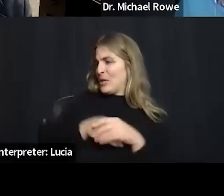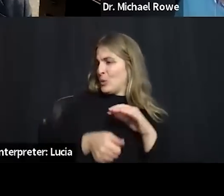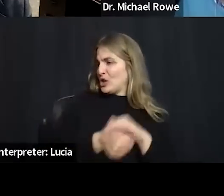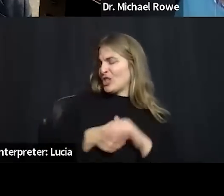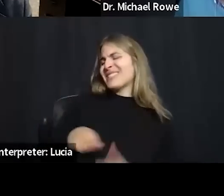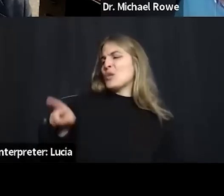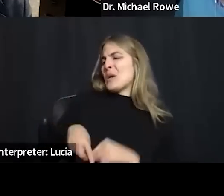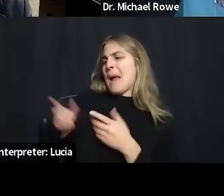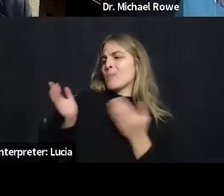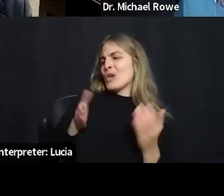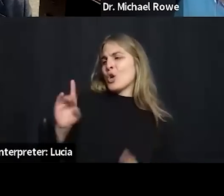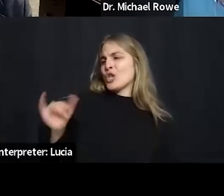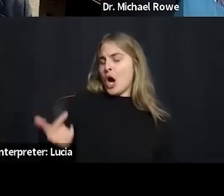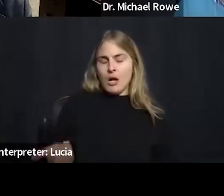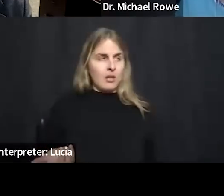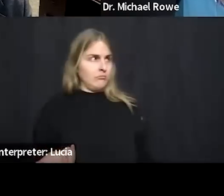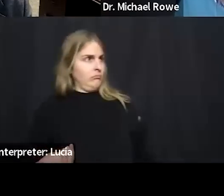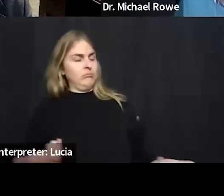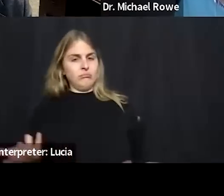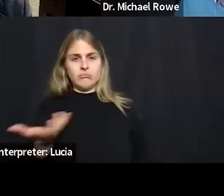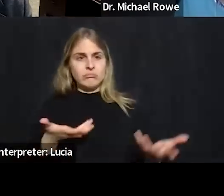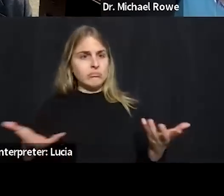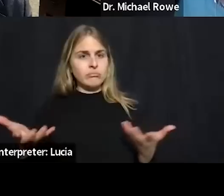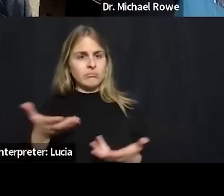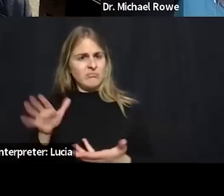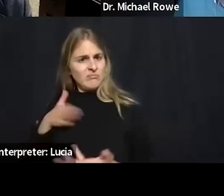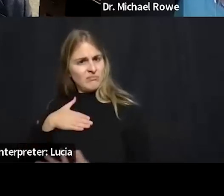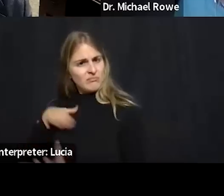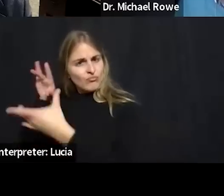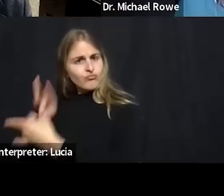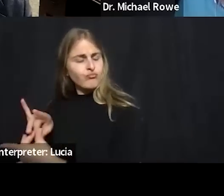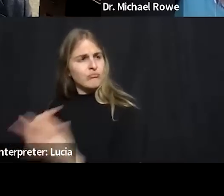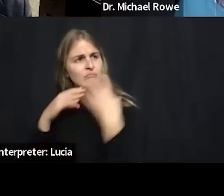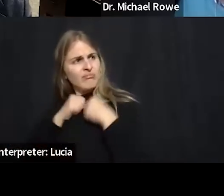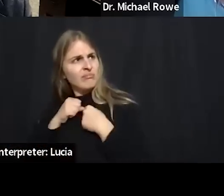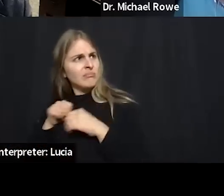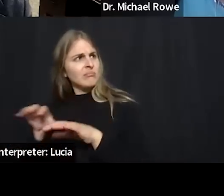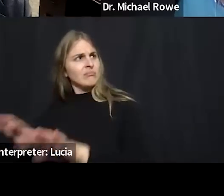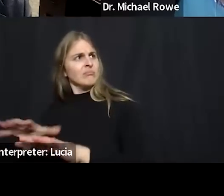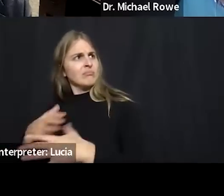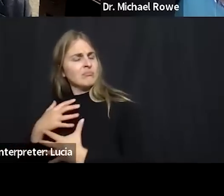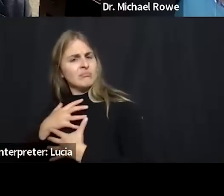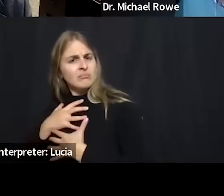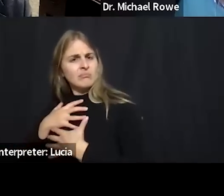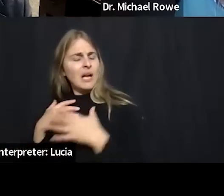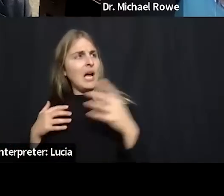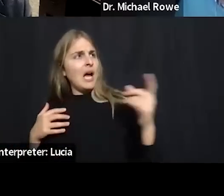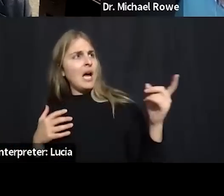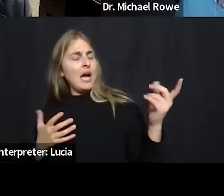o espacio de vivienda, es una gran fuente de conexión y remedio contra la soledad de la que ahora tienen que prescindir.